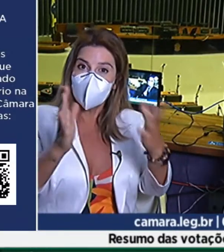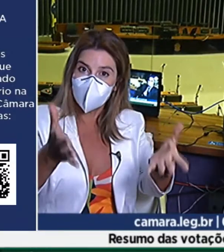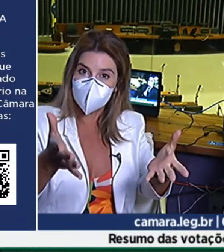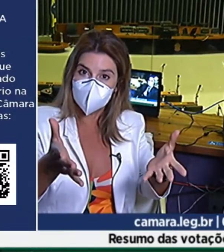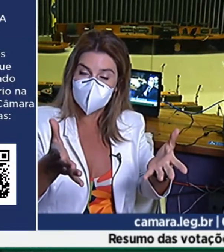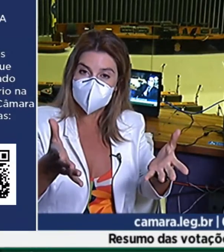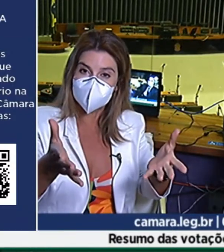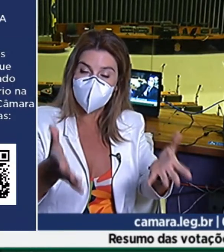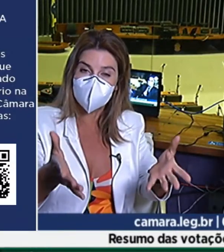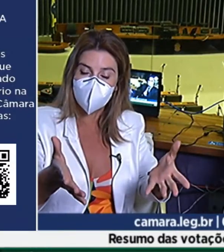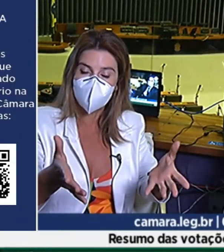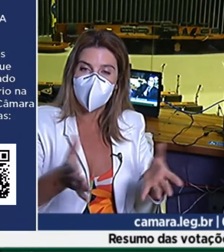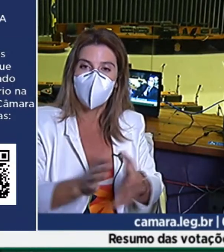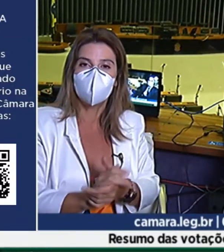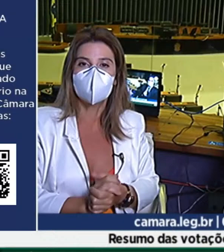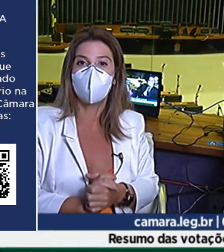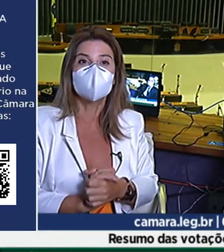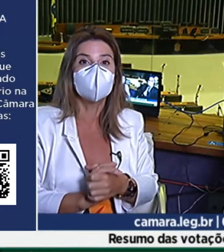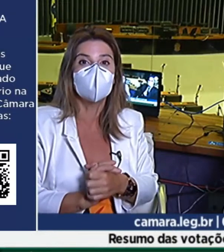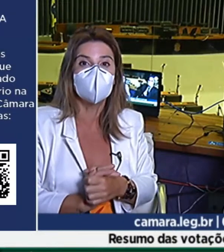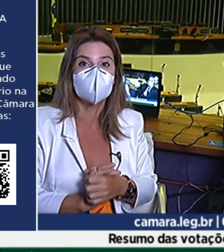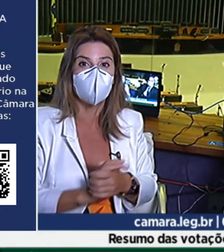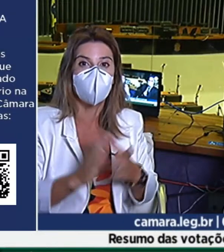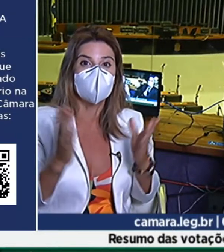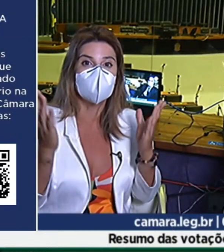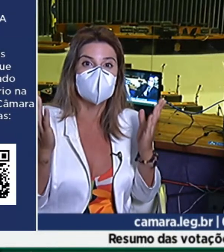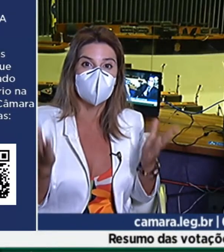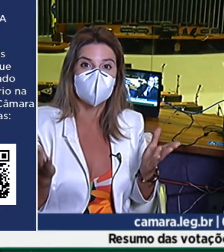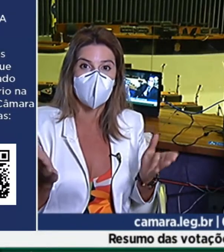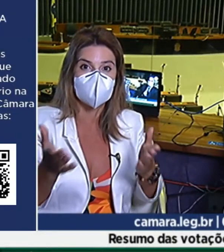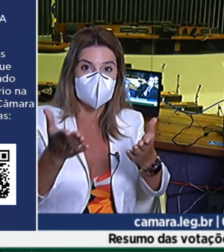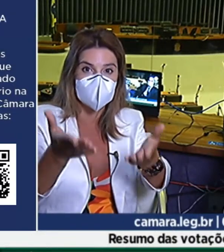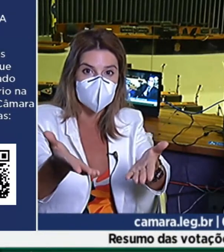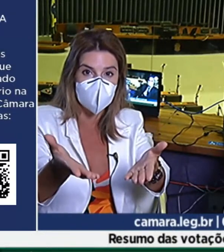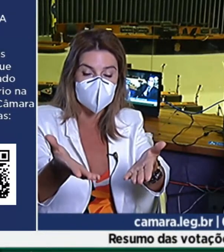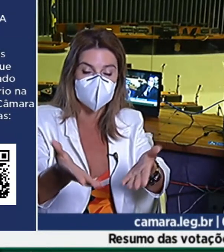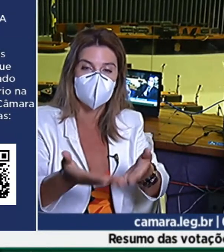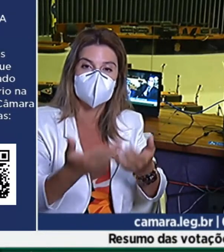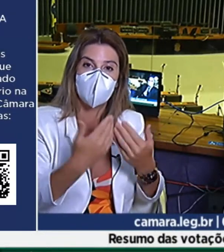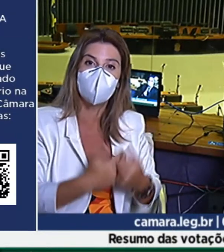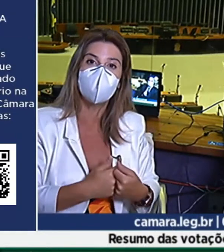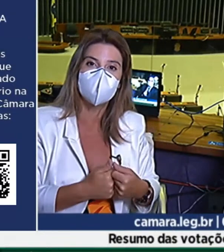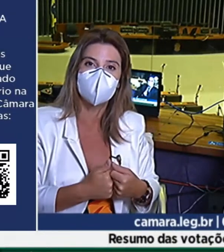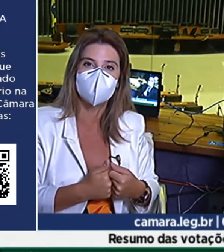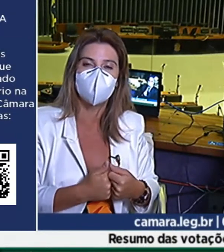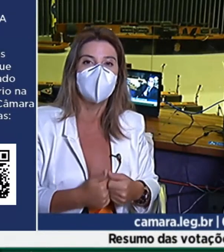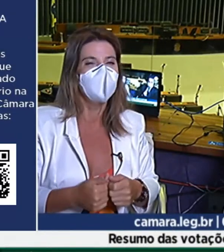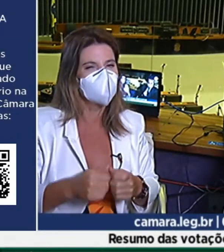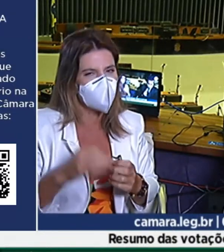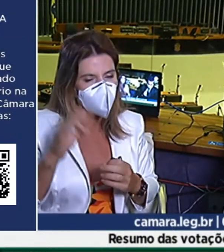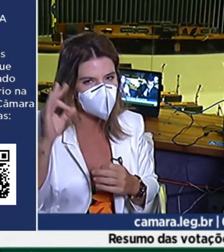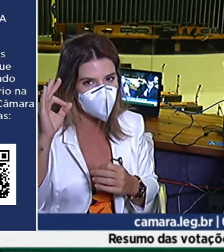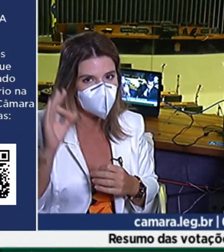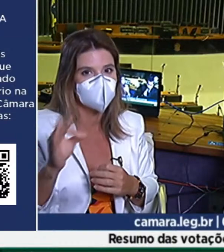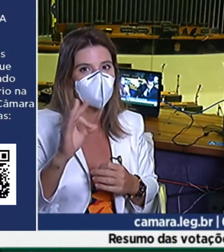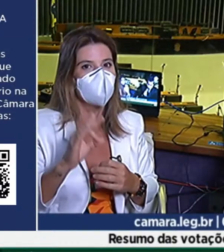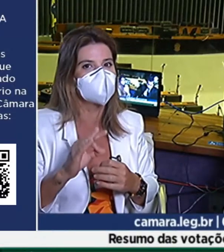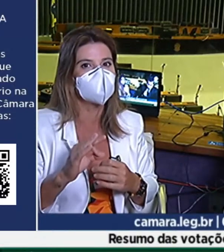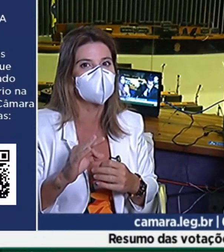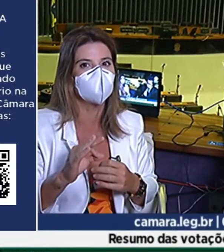DOS DEPUTADOS, DOS SEUS REPRESENTANTES AMANHÃ AQUI E OS TRABALHOS VÃO COMEÇAR CEDO. A SESSÃO DEVE ESTAR